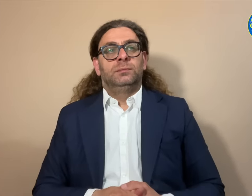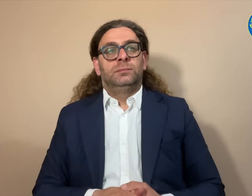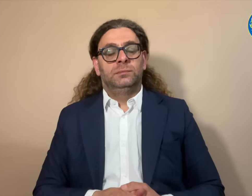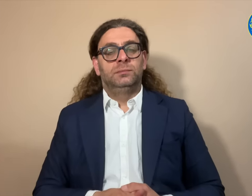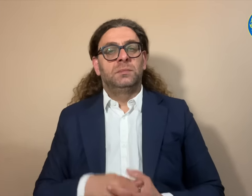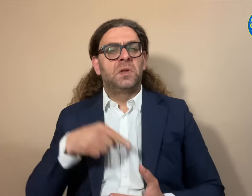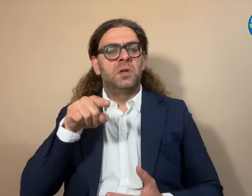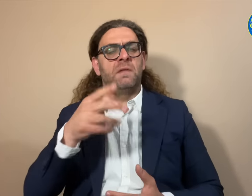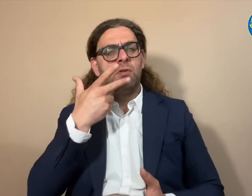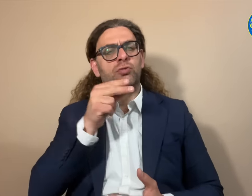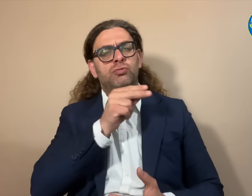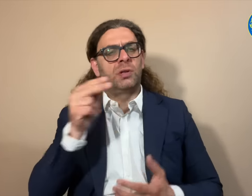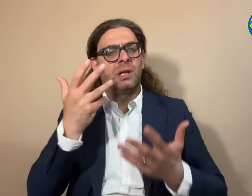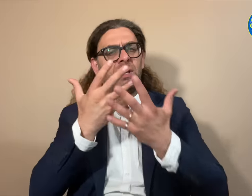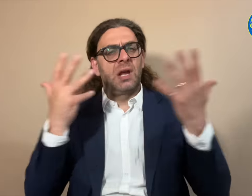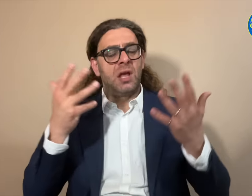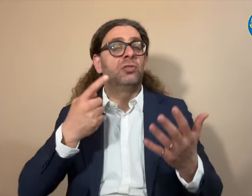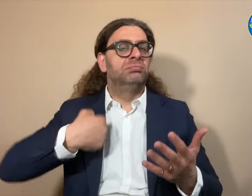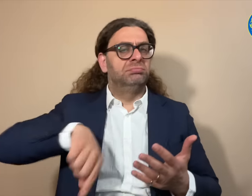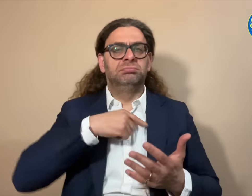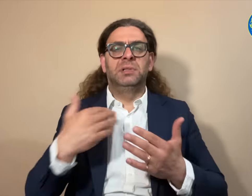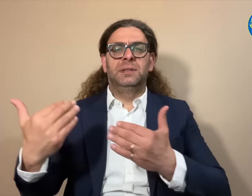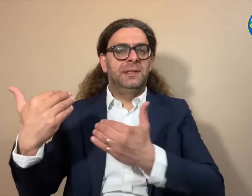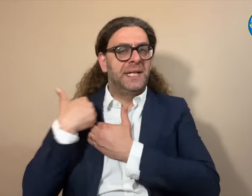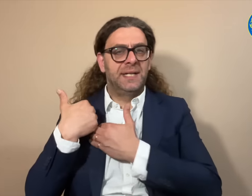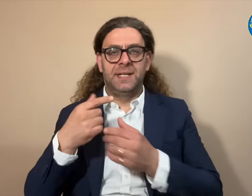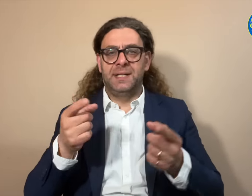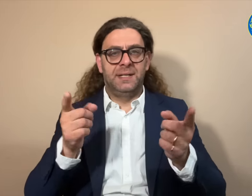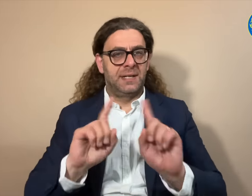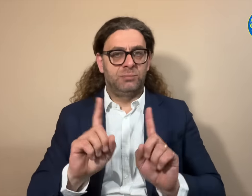Voglio dunque sottolineare chiaramente che noi non siamo responsabili.